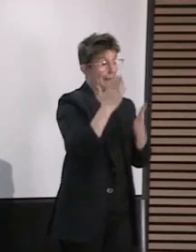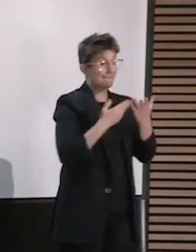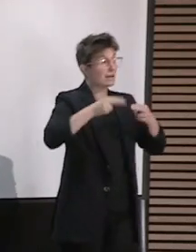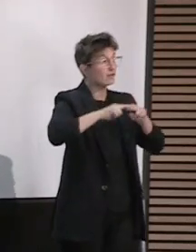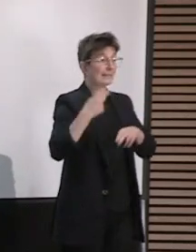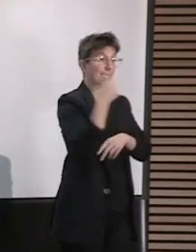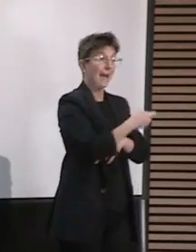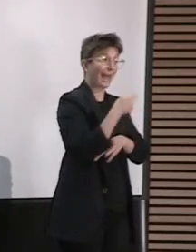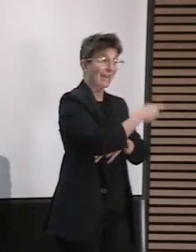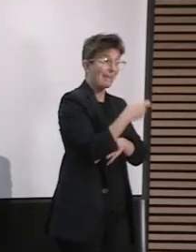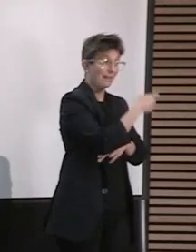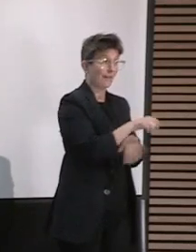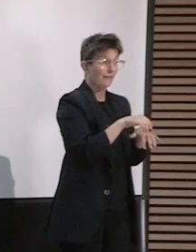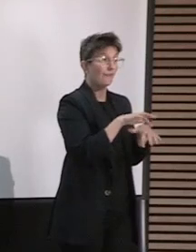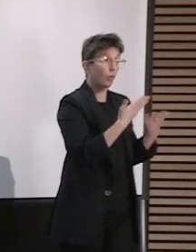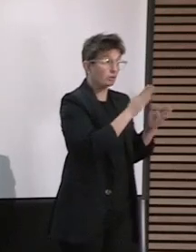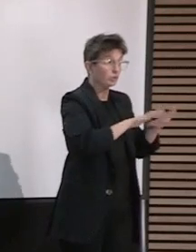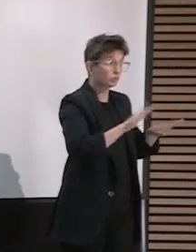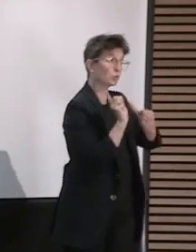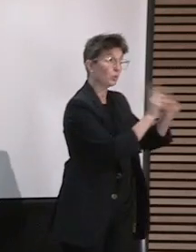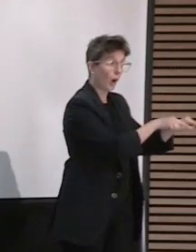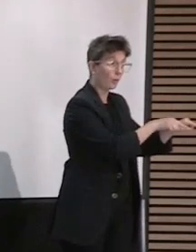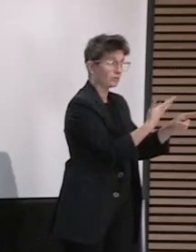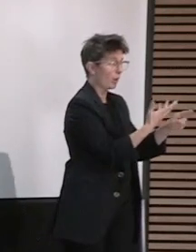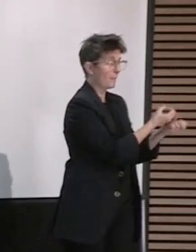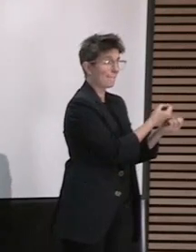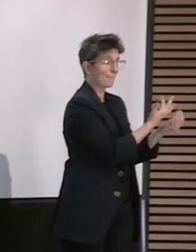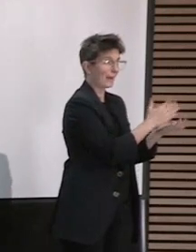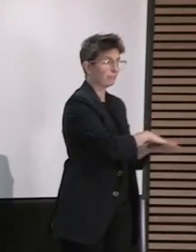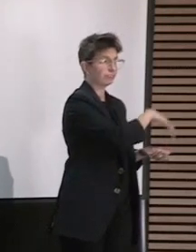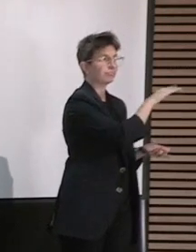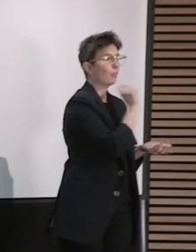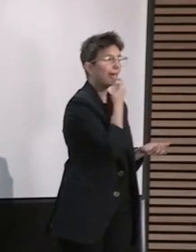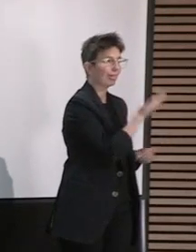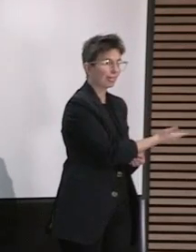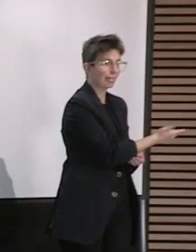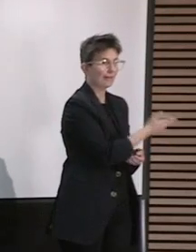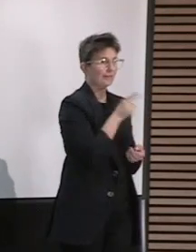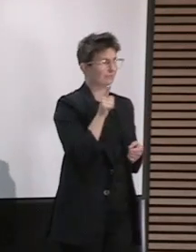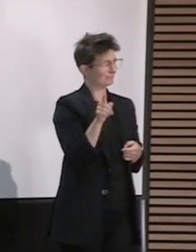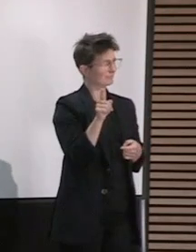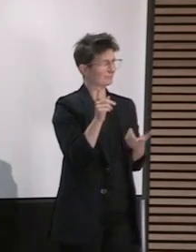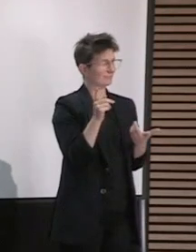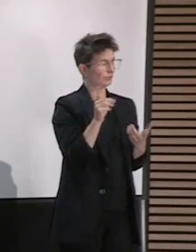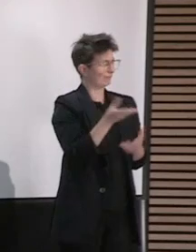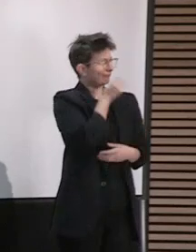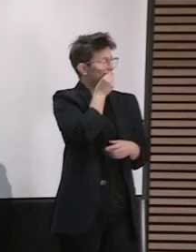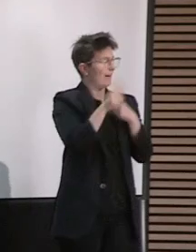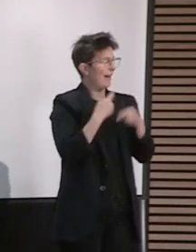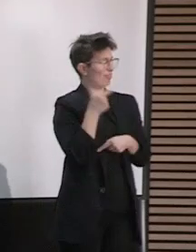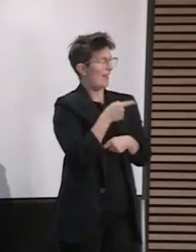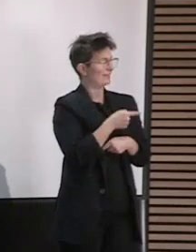nga matua rawa. Haere ai ratou